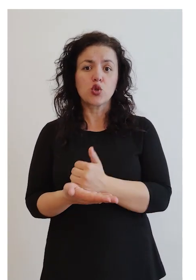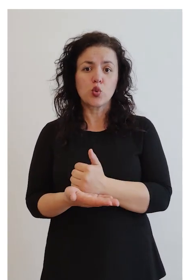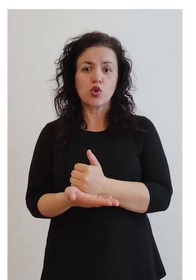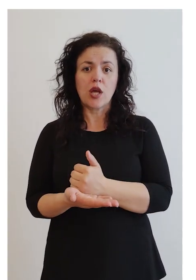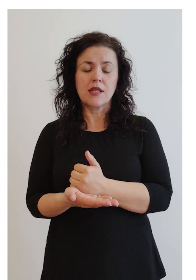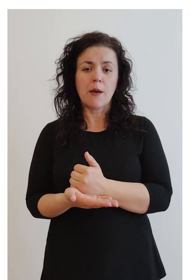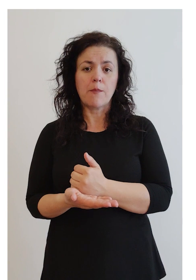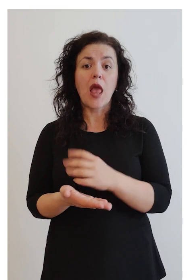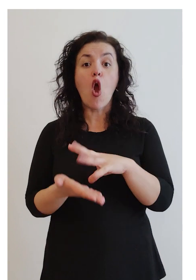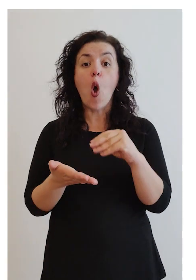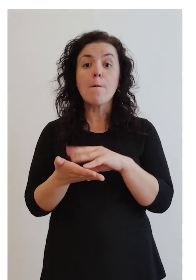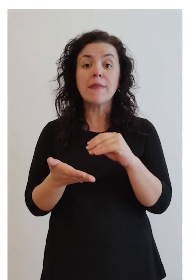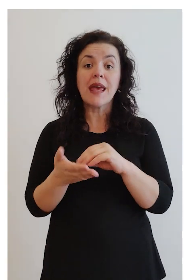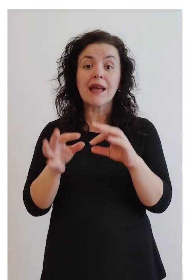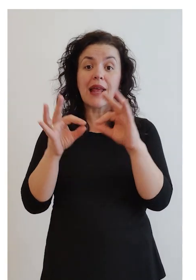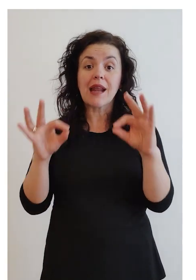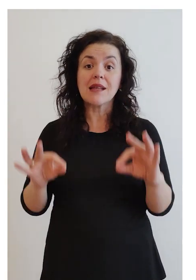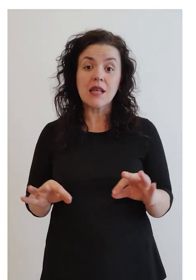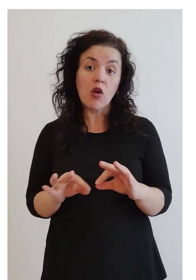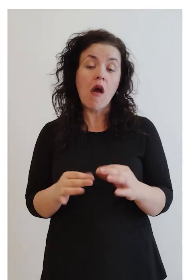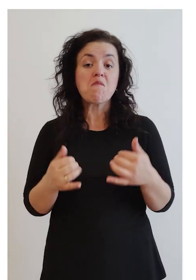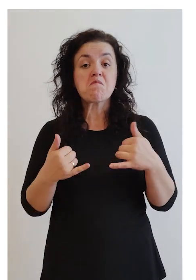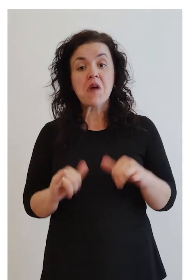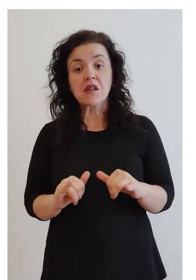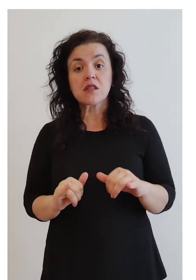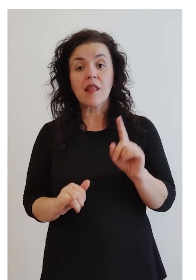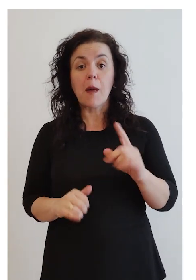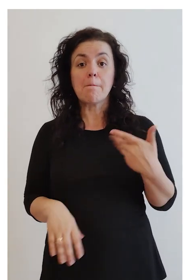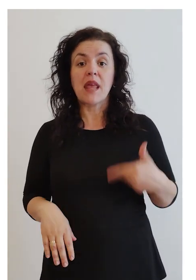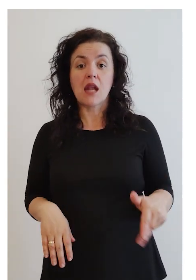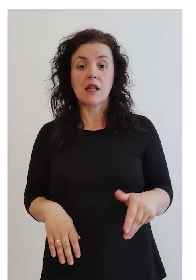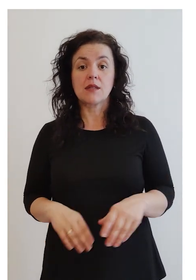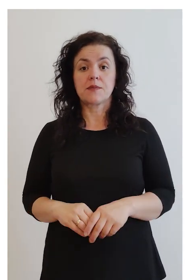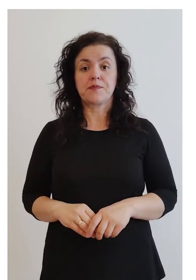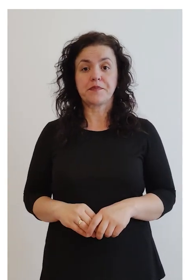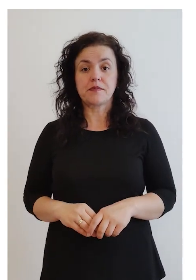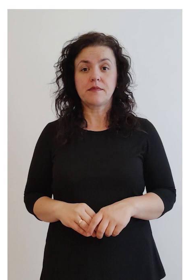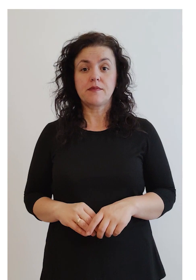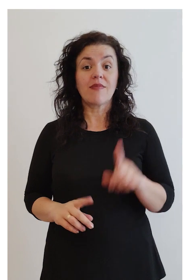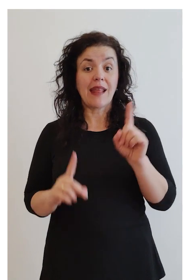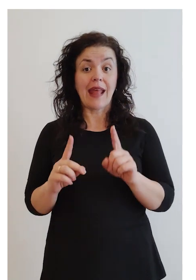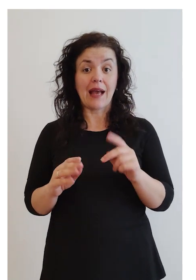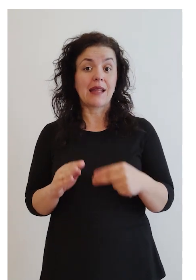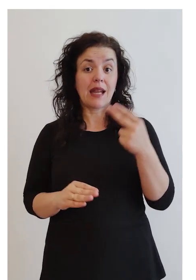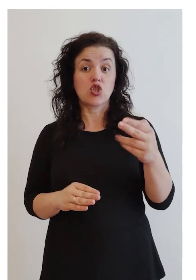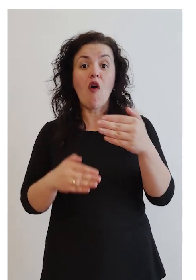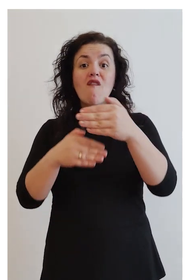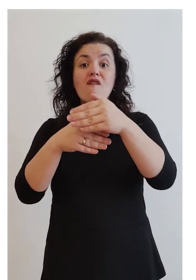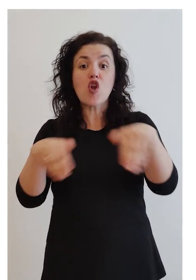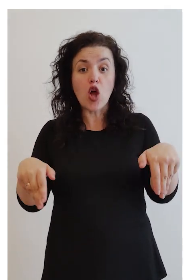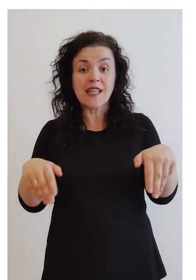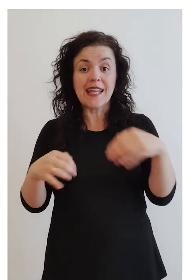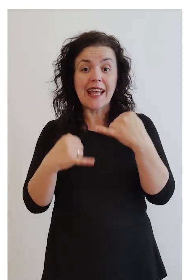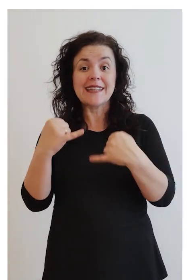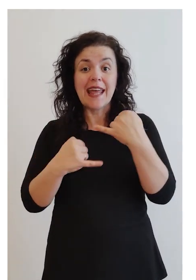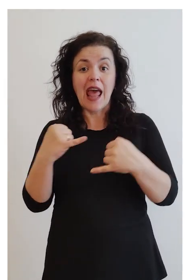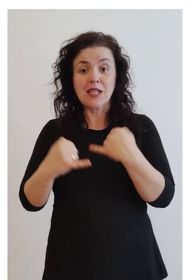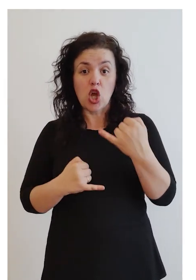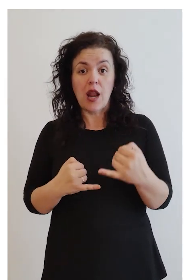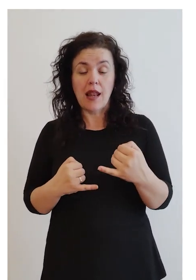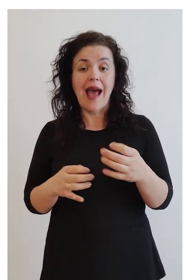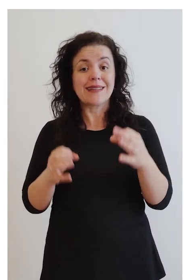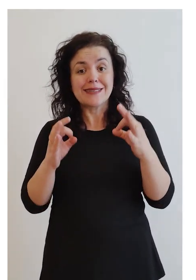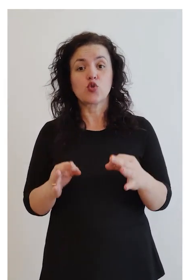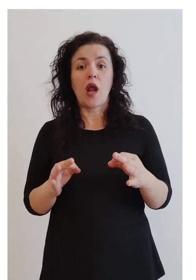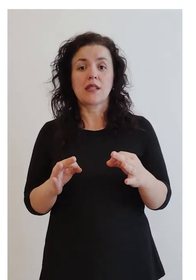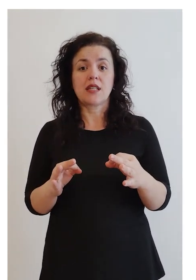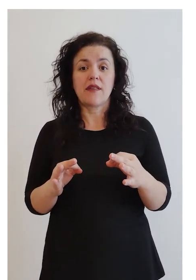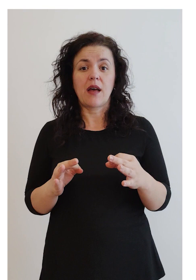Dacă treceți o frontieră internațională, asigurați-vă în prealabil că puteți aduce medicamentele cu dumneavoastră.